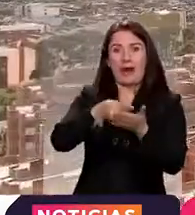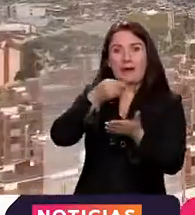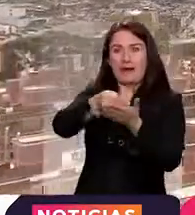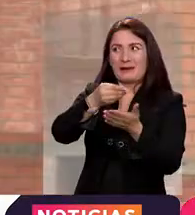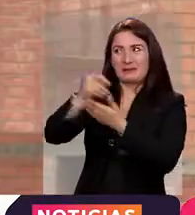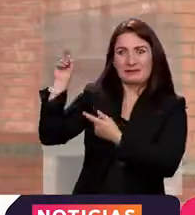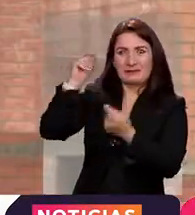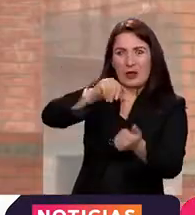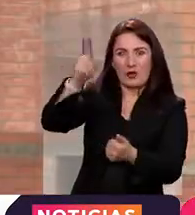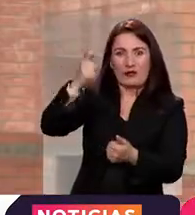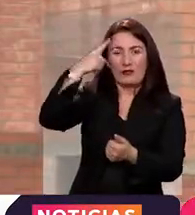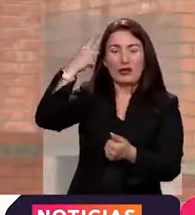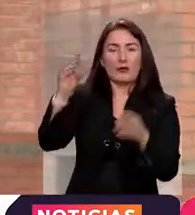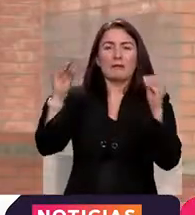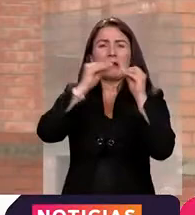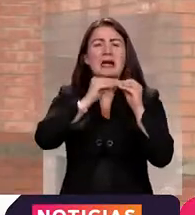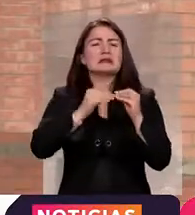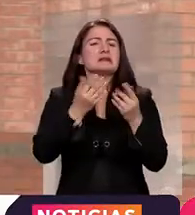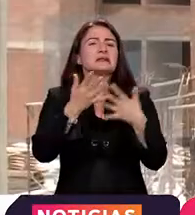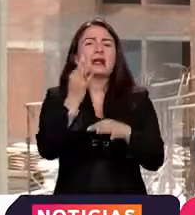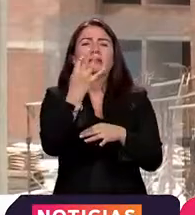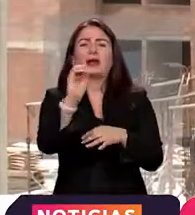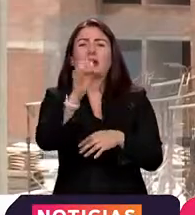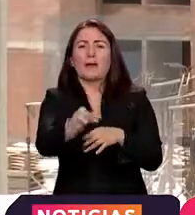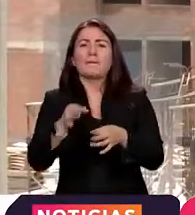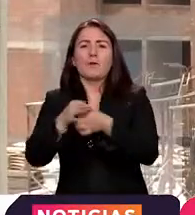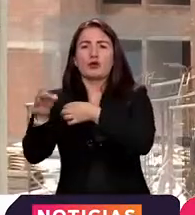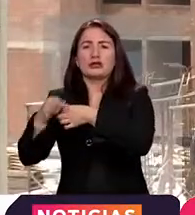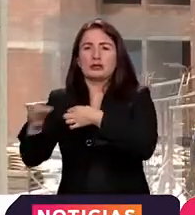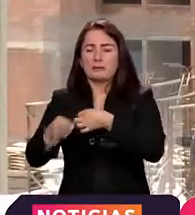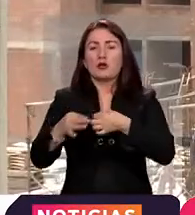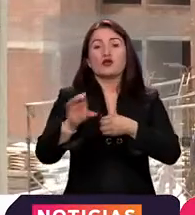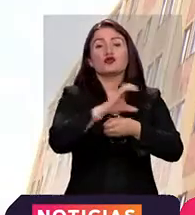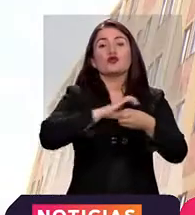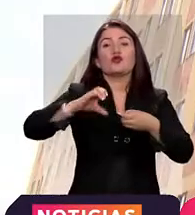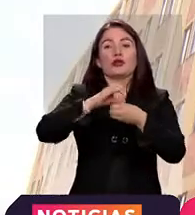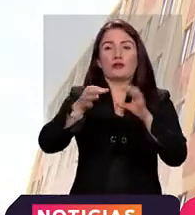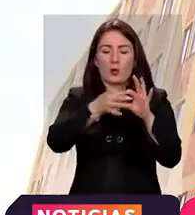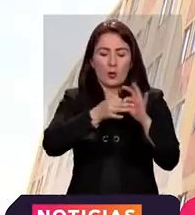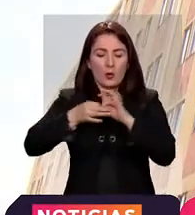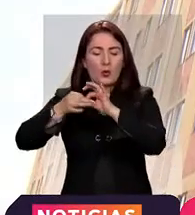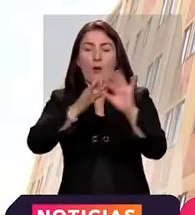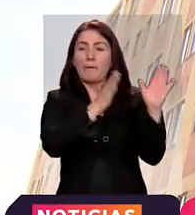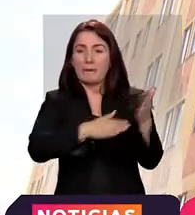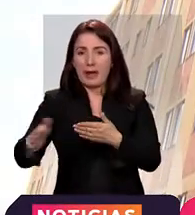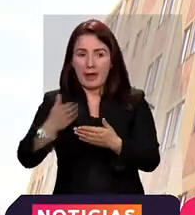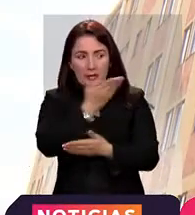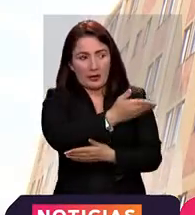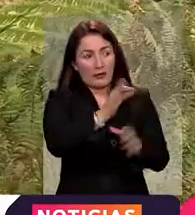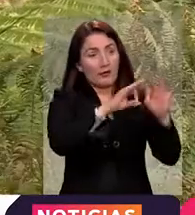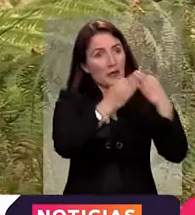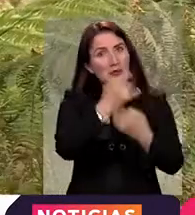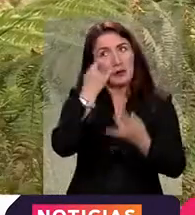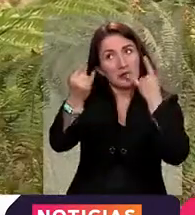DE ESCALA, Y TENER UNA MAYOR